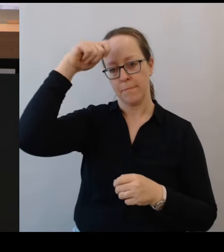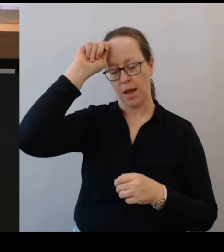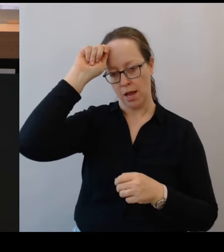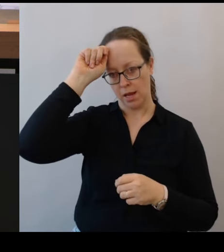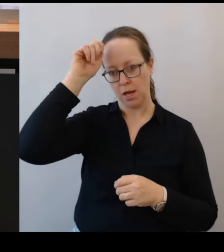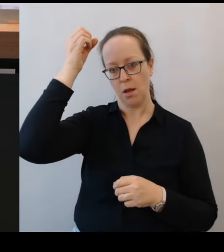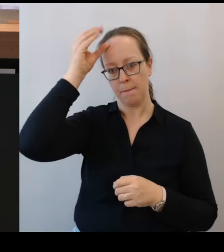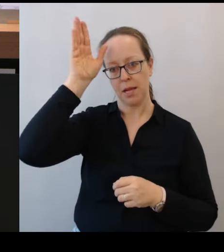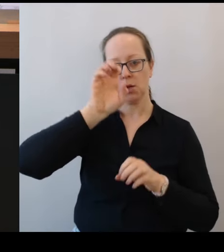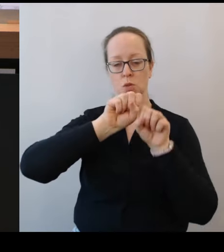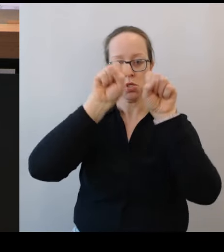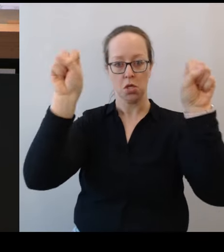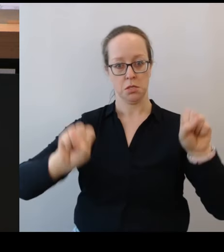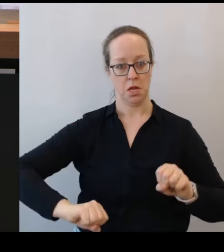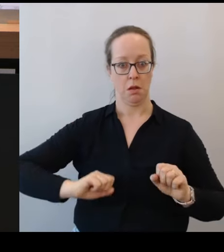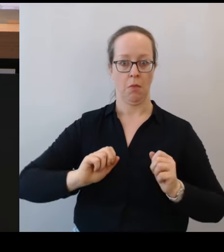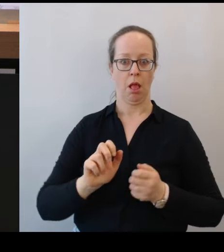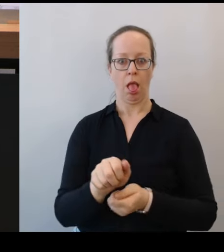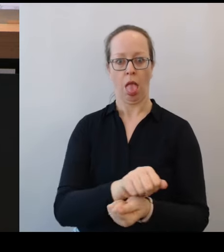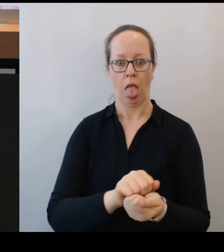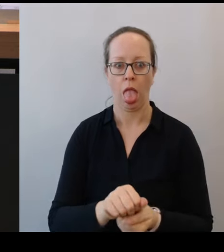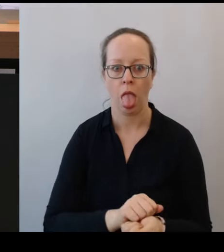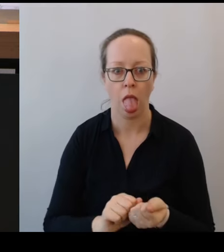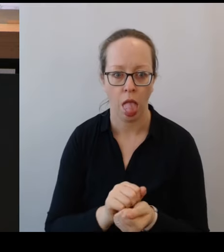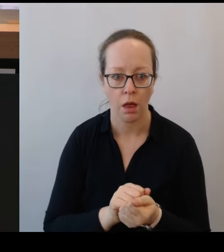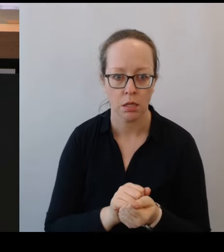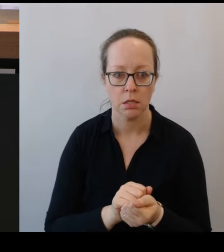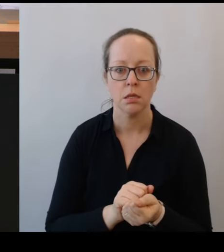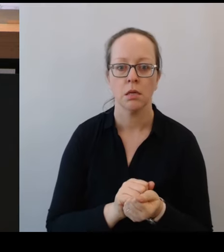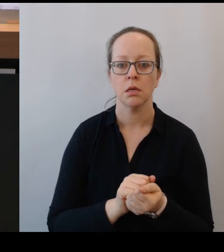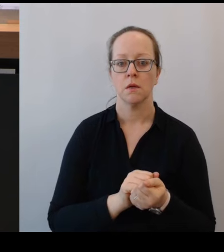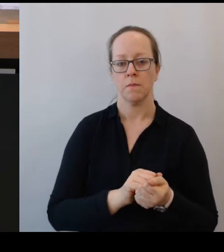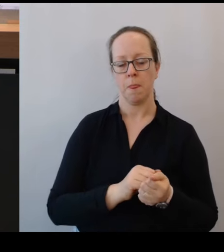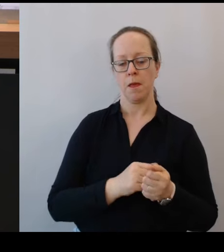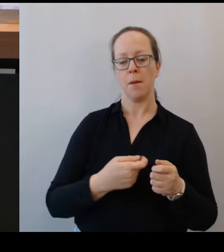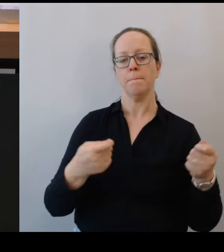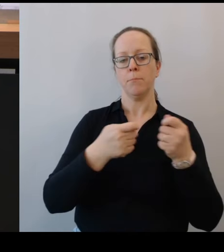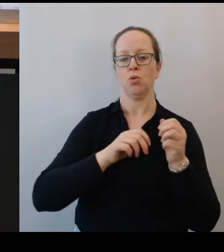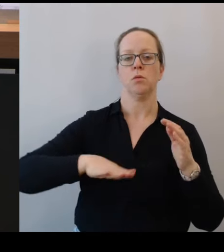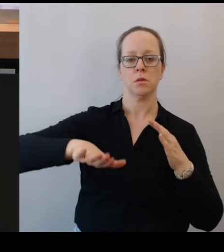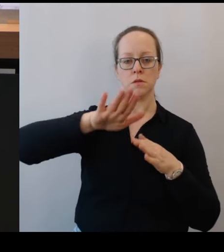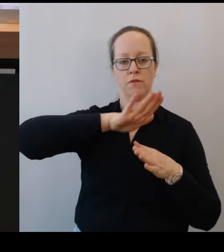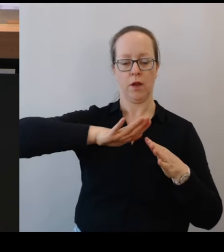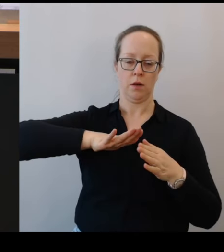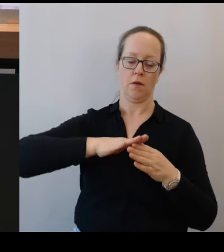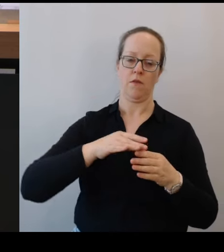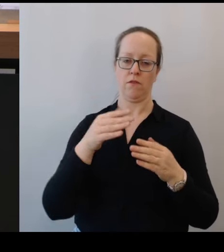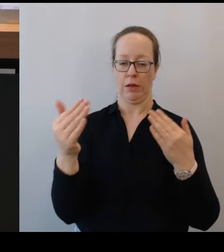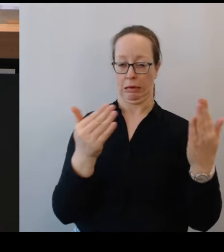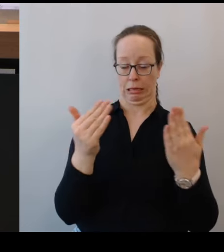bundesweiten Vergleichen regelmäßig auf dem letzten Platz. 1/3 der Viertklässler kann nicht richtig lesen und schreiben.